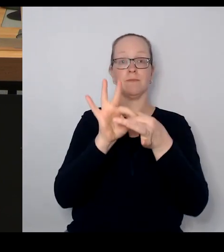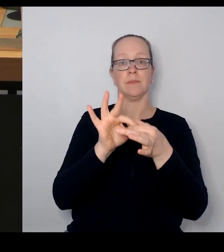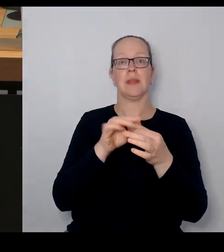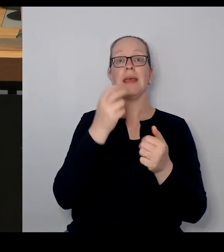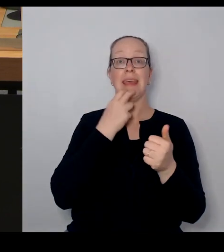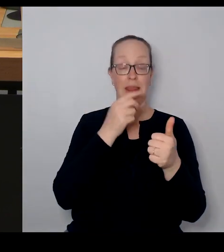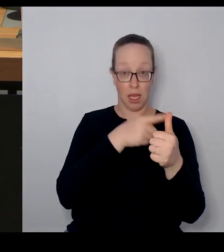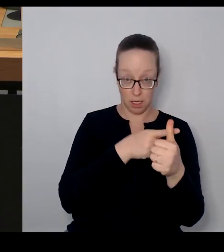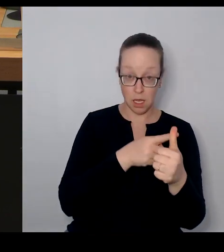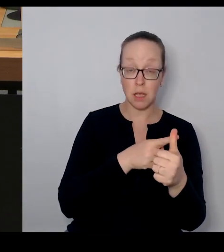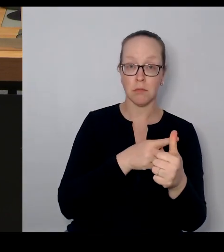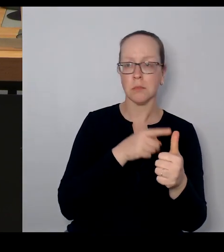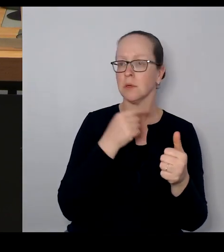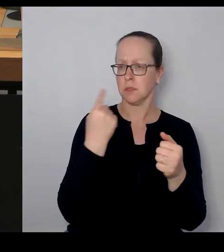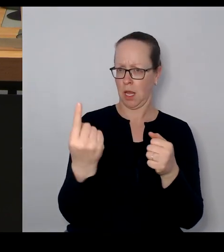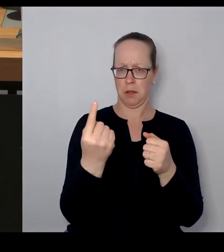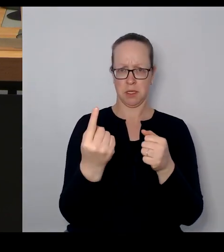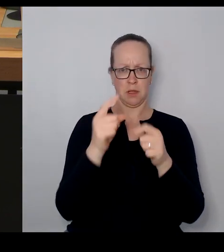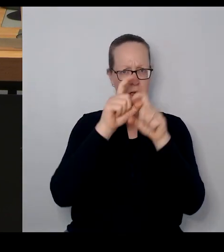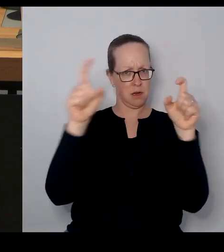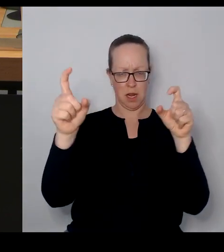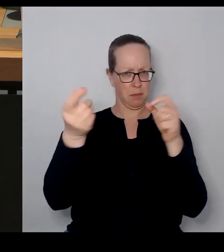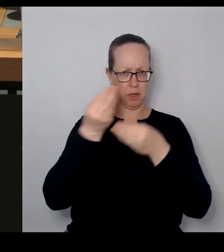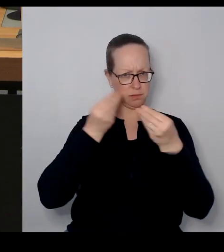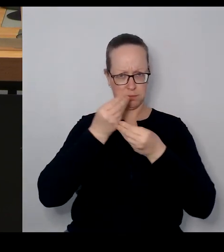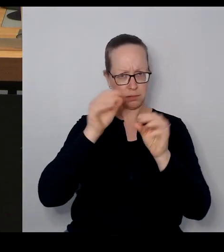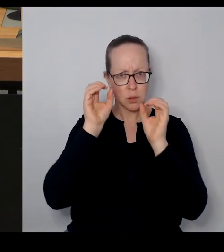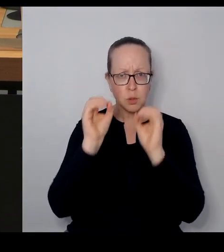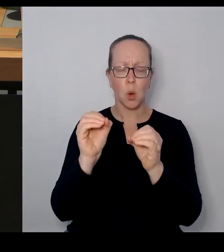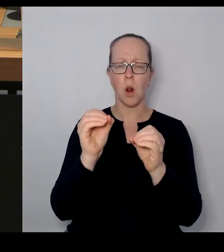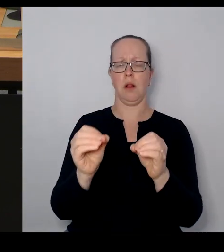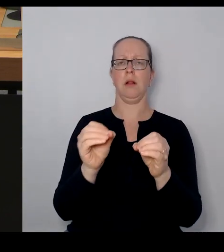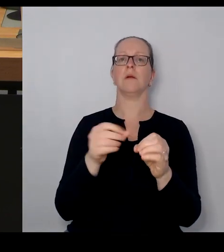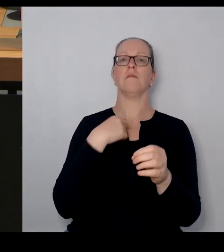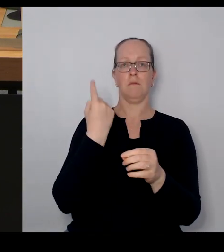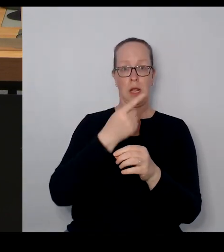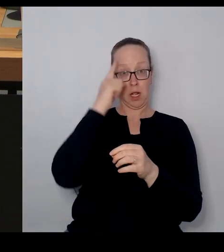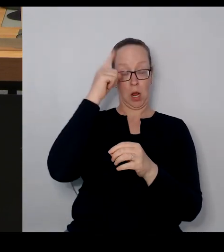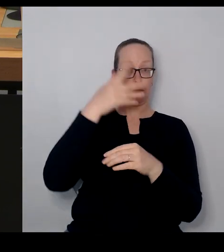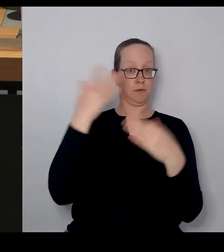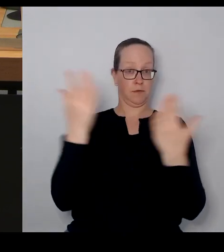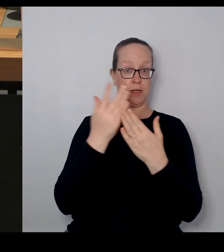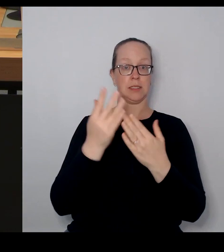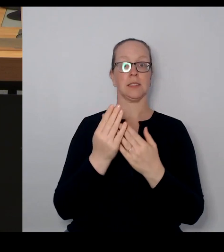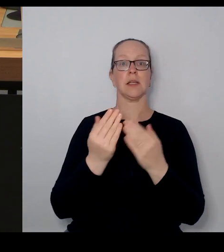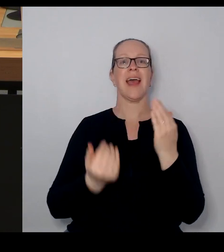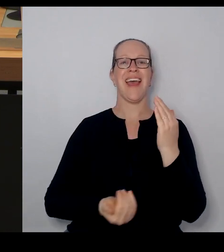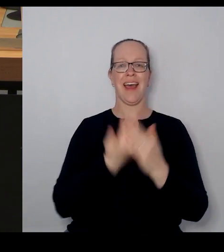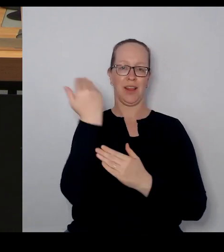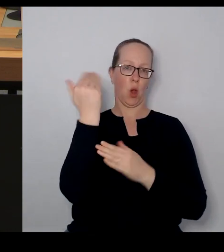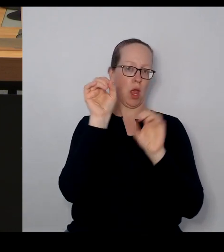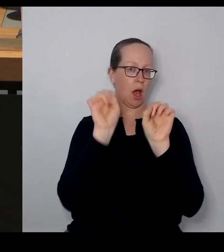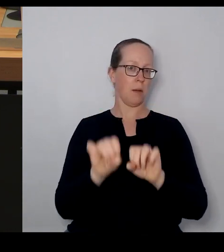erneuerbaren Energien, dass auch das Thema, was mit erneuerbaren Energien aus der Kreislauf und Wasserwirtschaft geschöpft